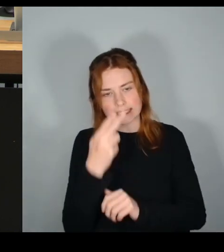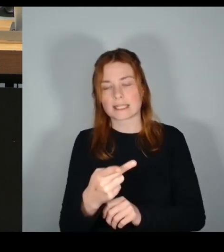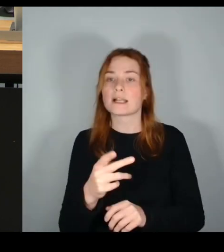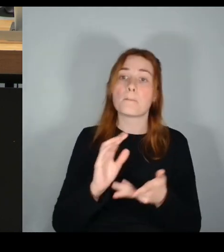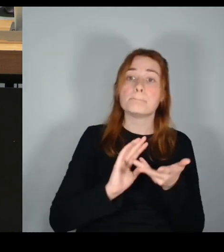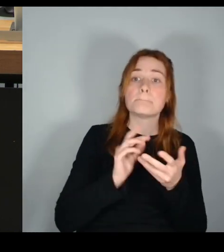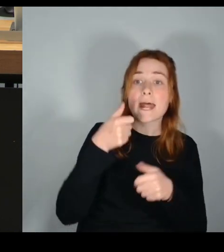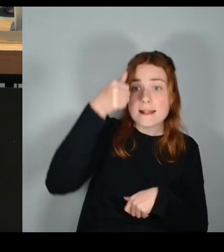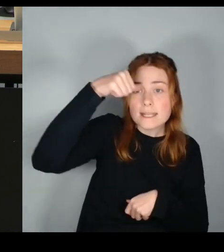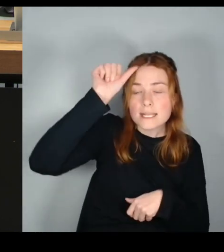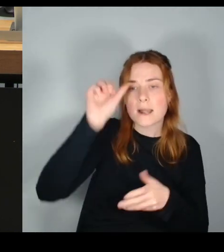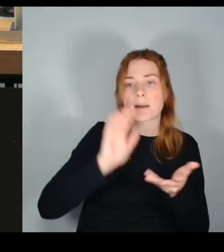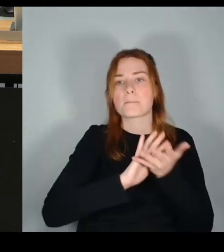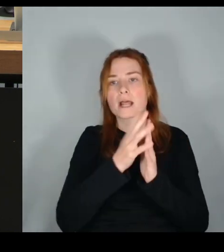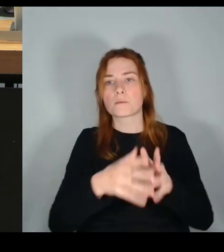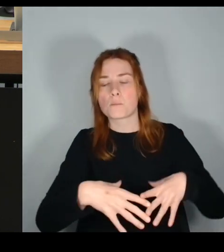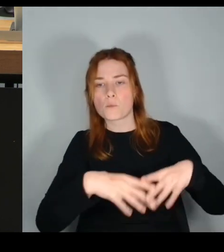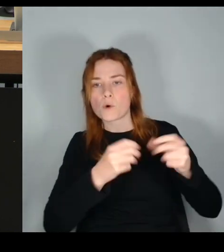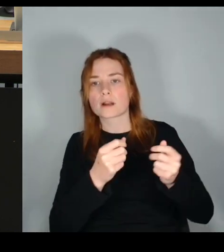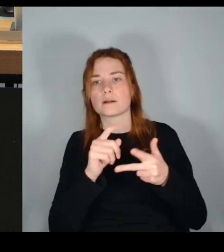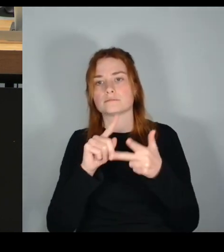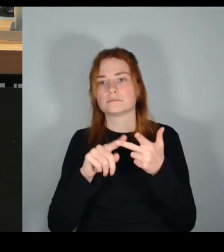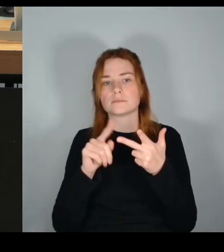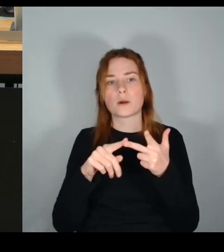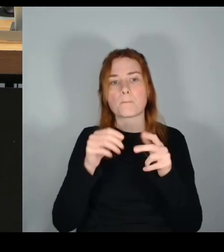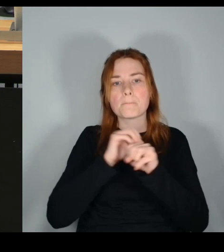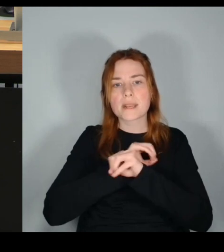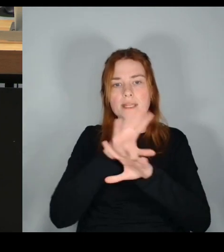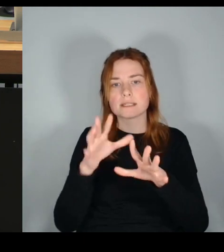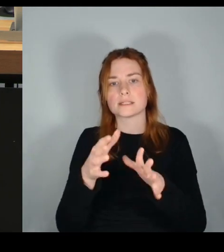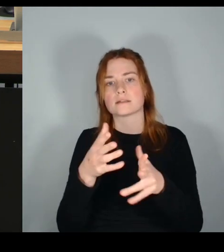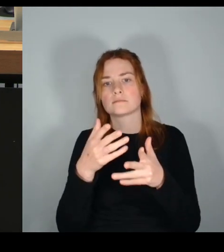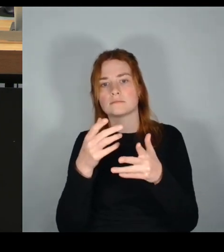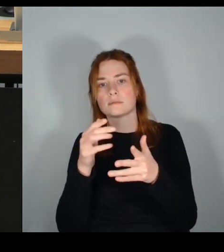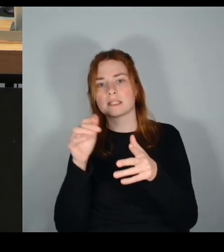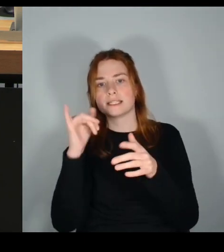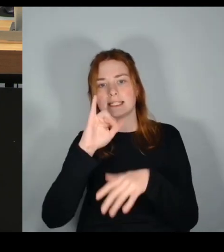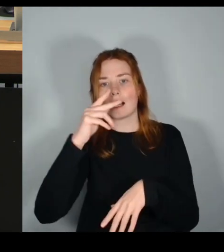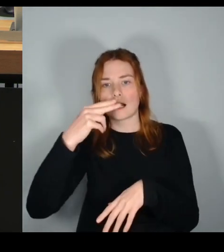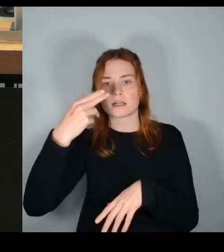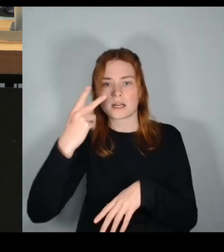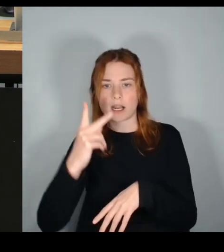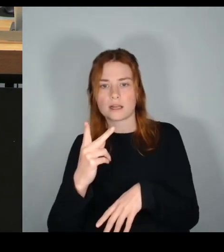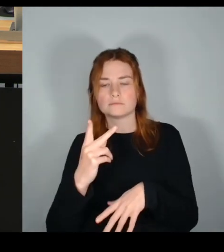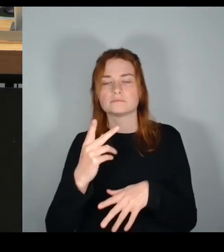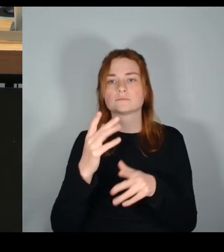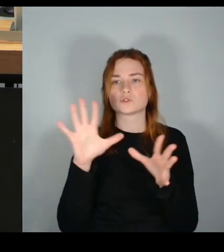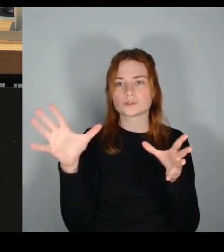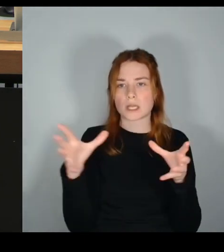Brandenburg erstellt wurde, zeigt die Bedeutung der Branche für die regionale Ökonomie und für uns alle auf.